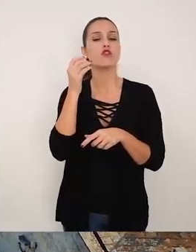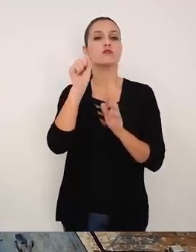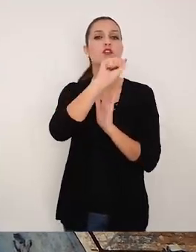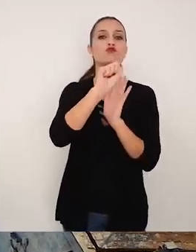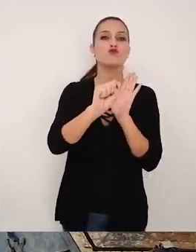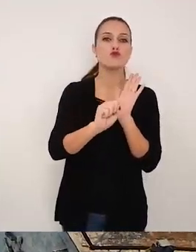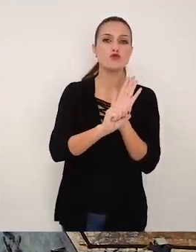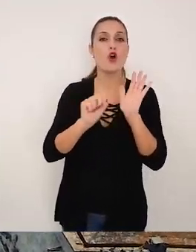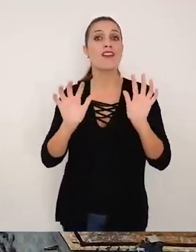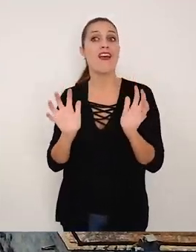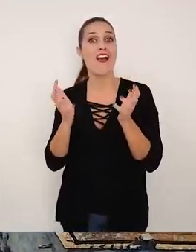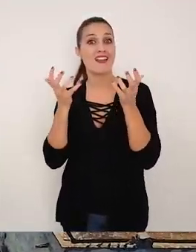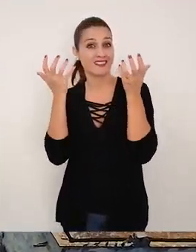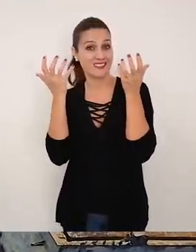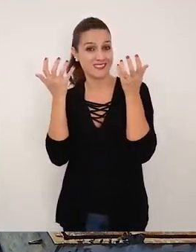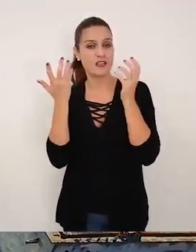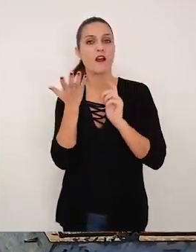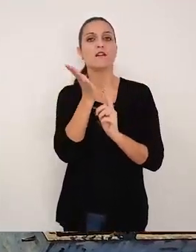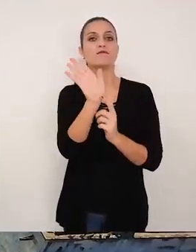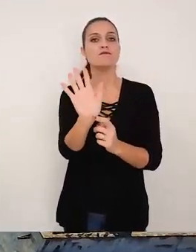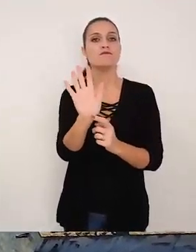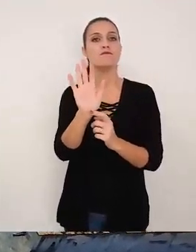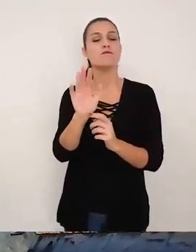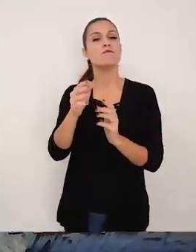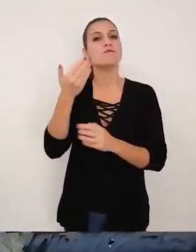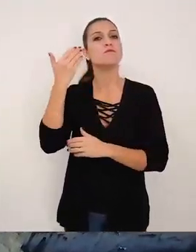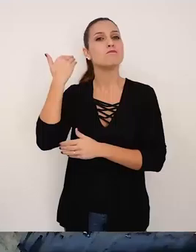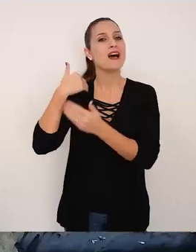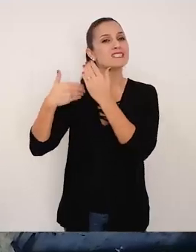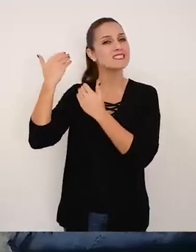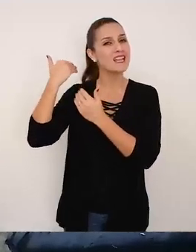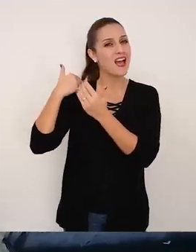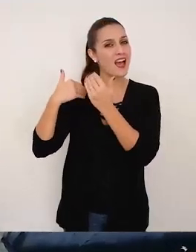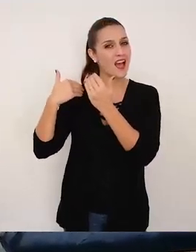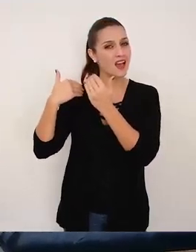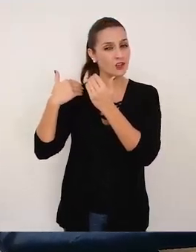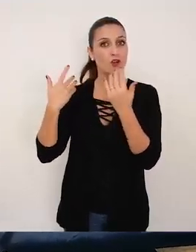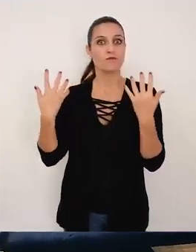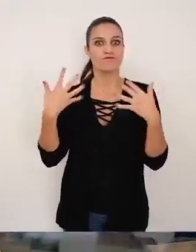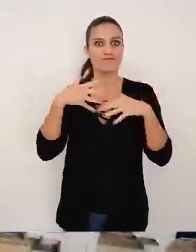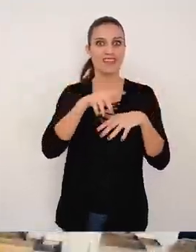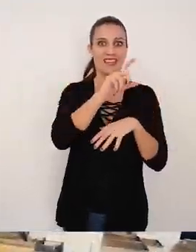mettono in mostra l’importante passato intriso dalla cultura italo-greca e dalla tradizione